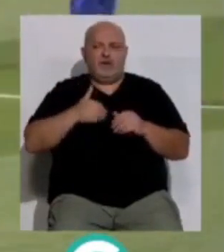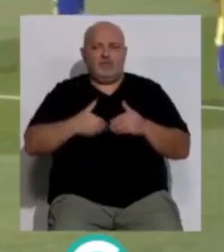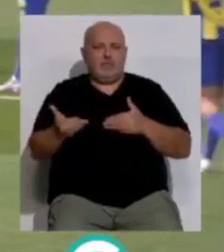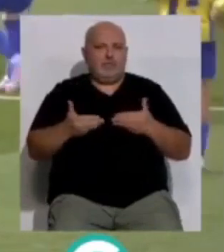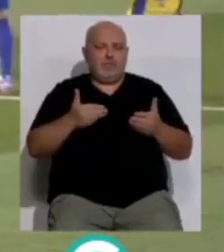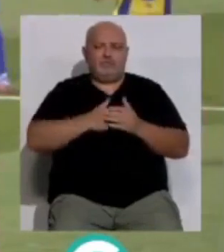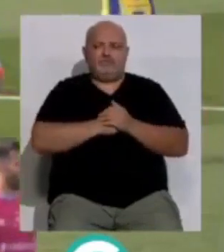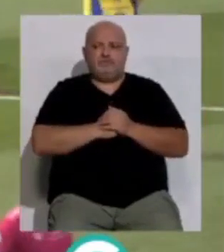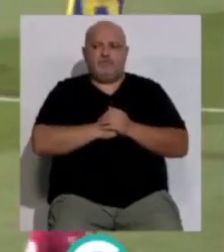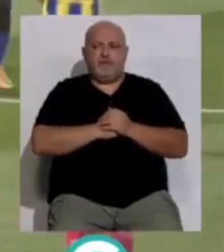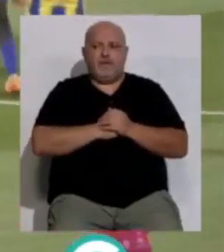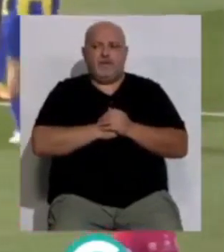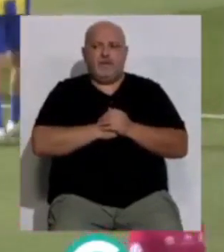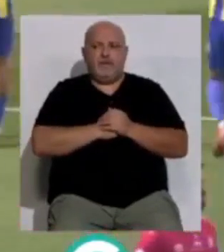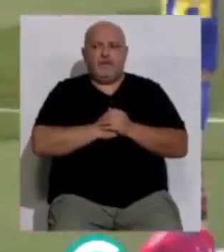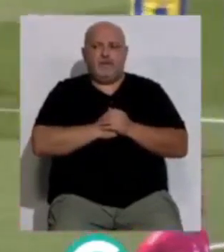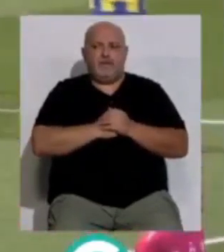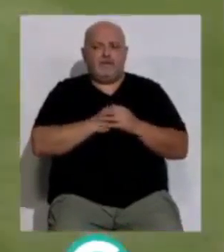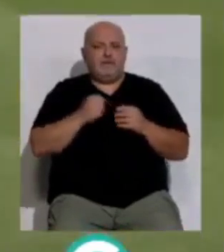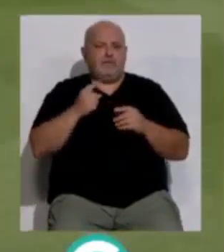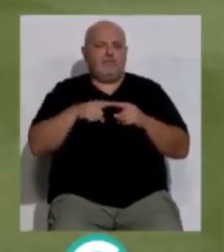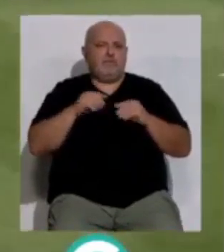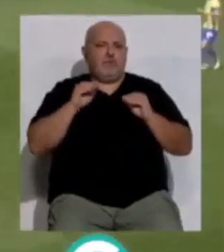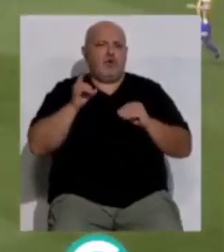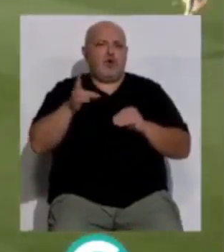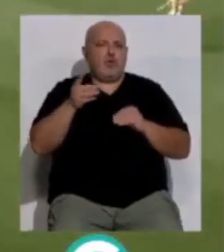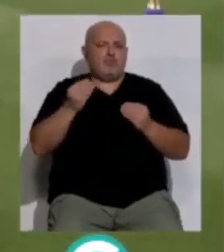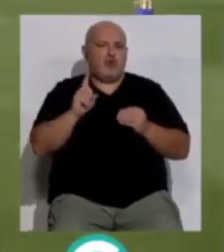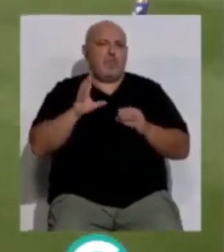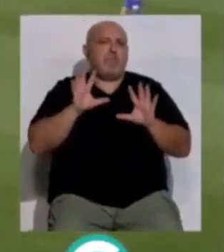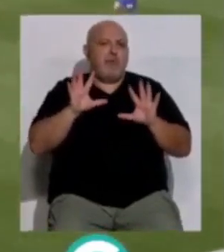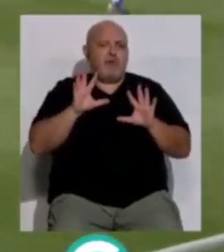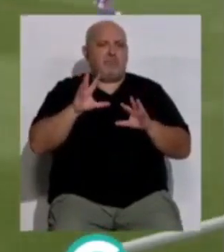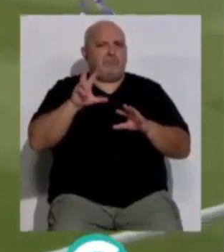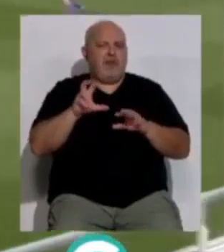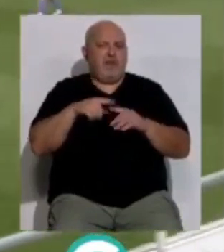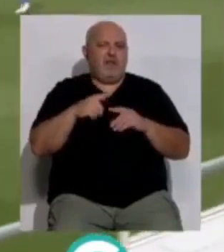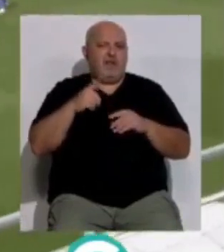el último pase no no marca muchos goles Pero de cualquier manera pasa un poco por la continuidad